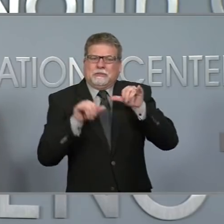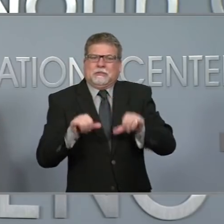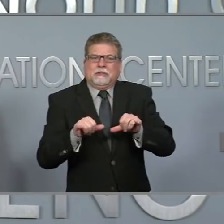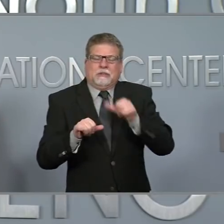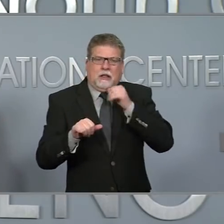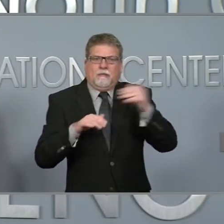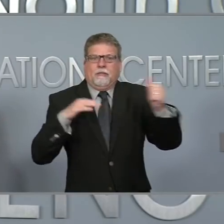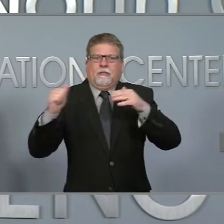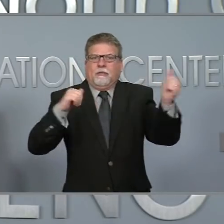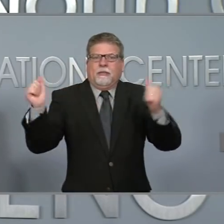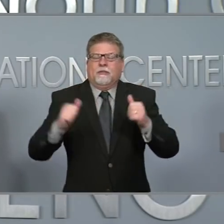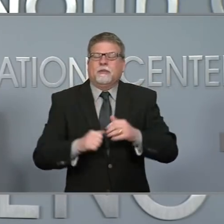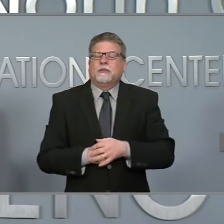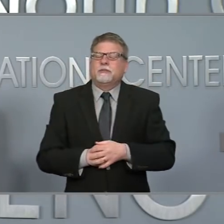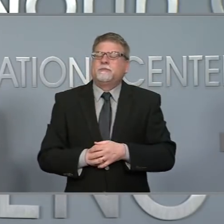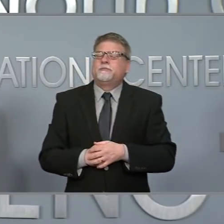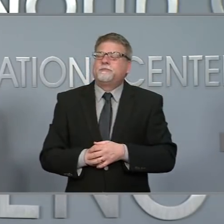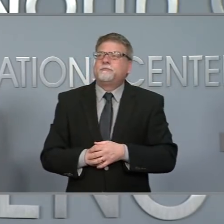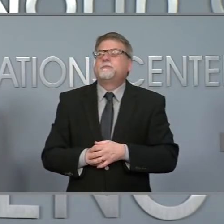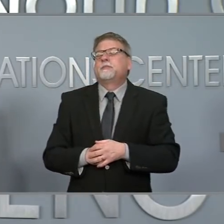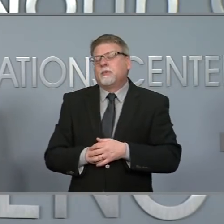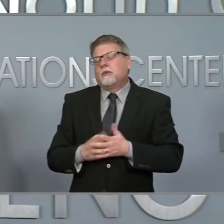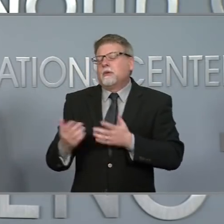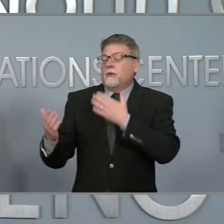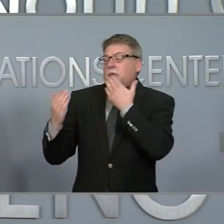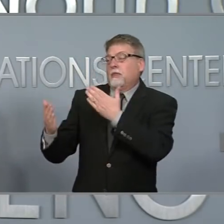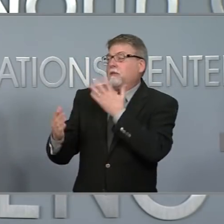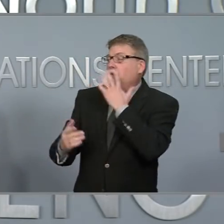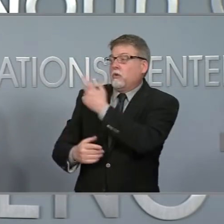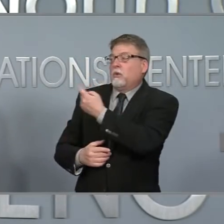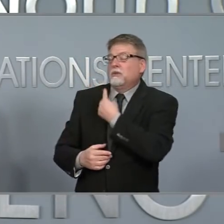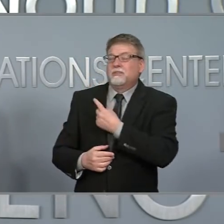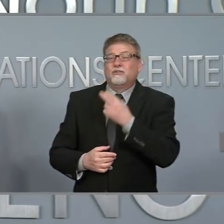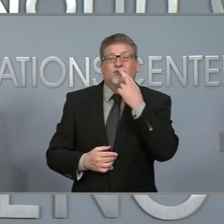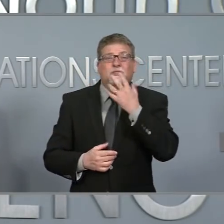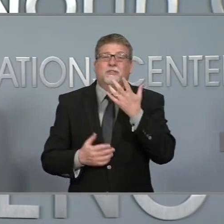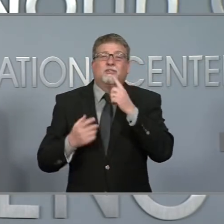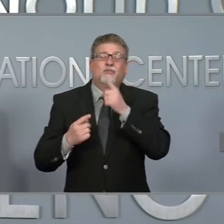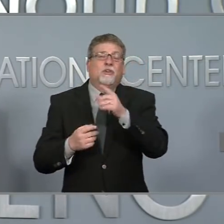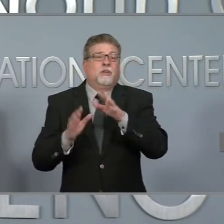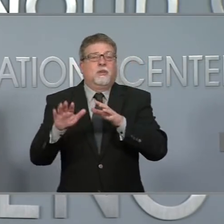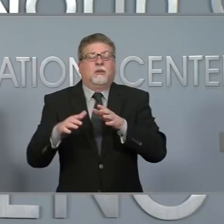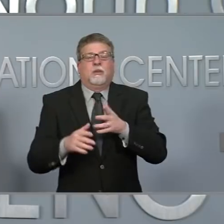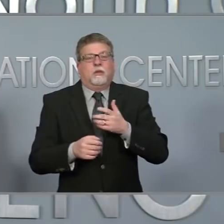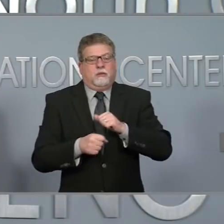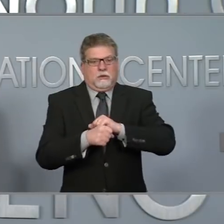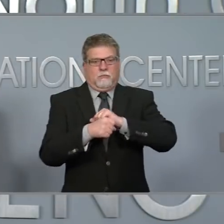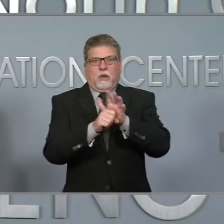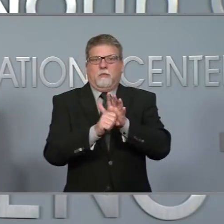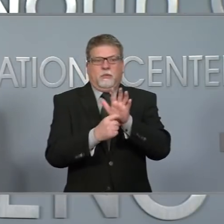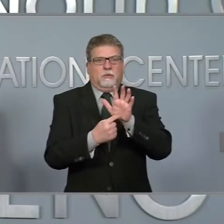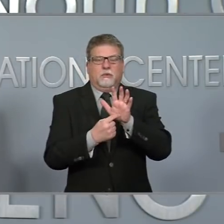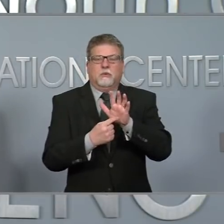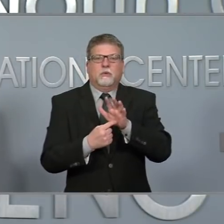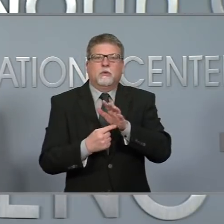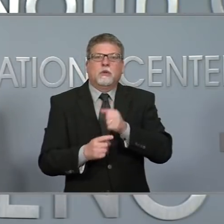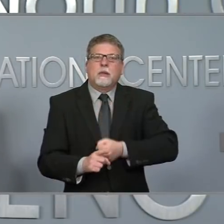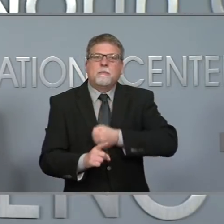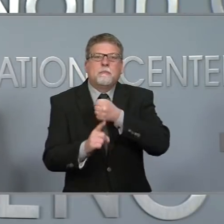plan para enfocarse en esto